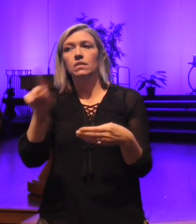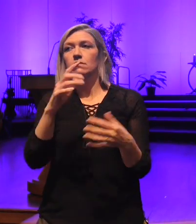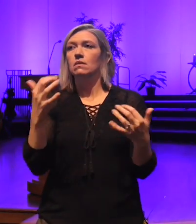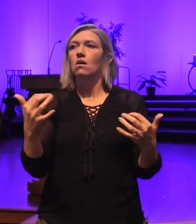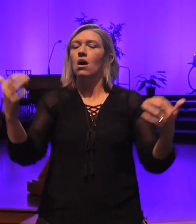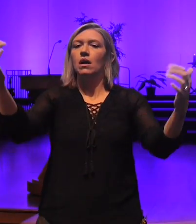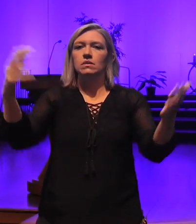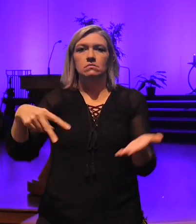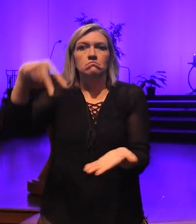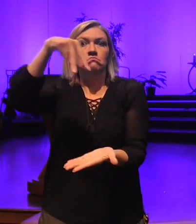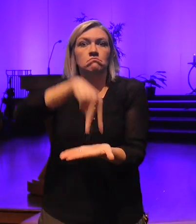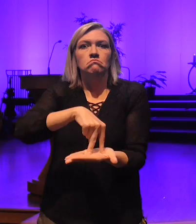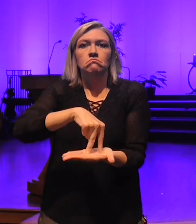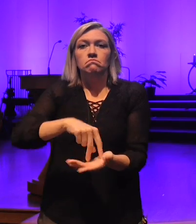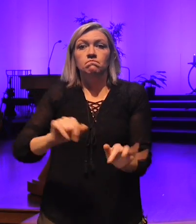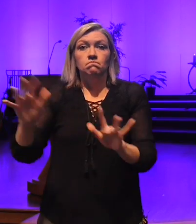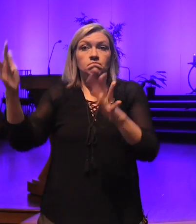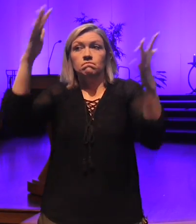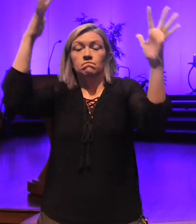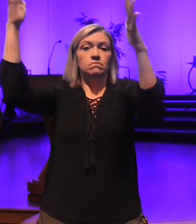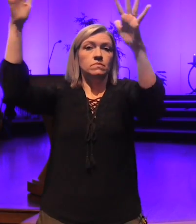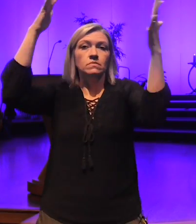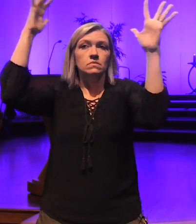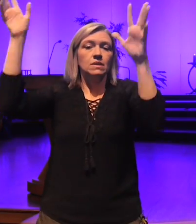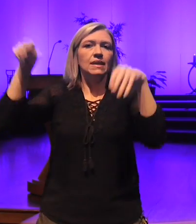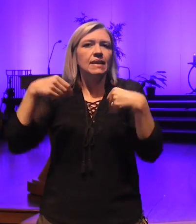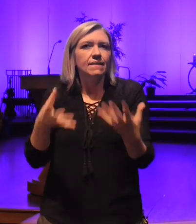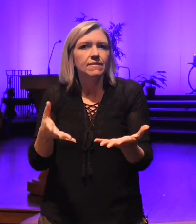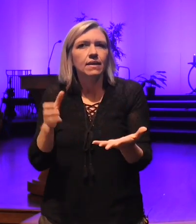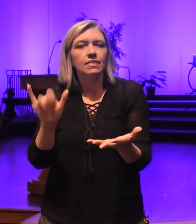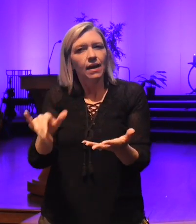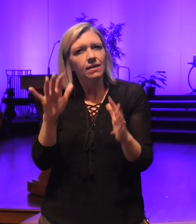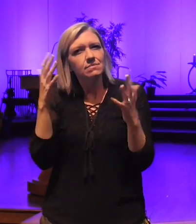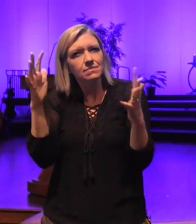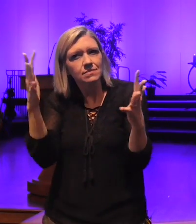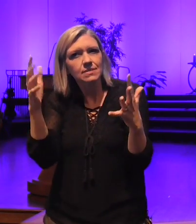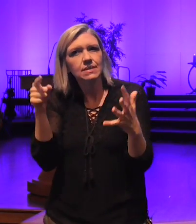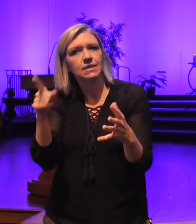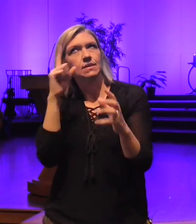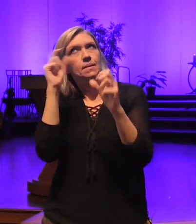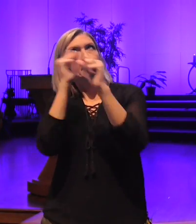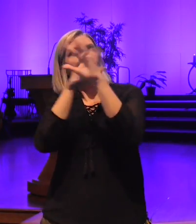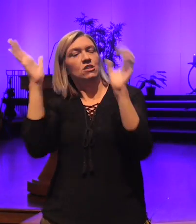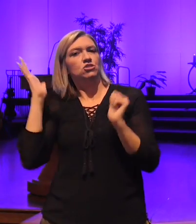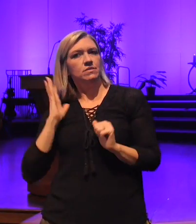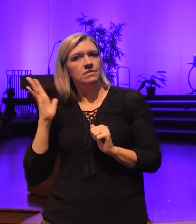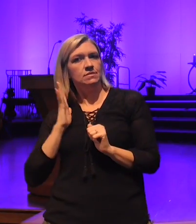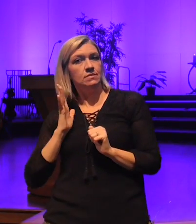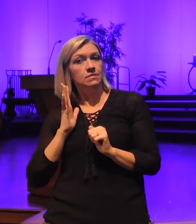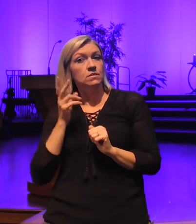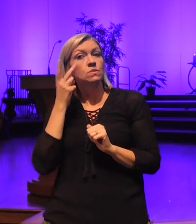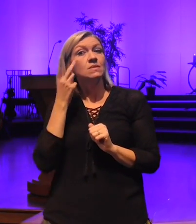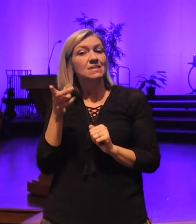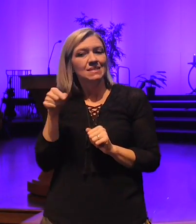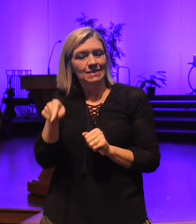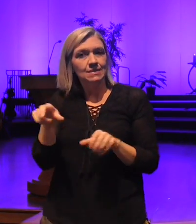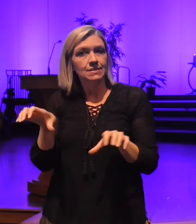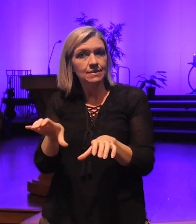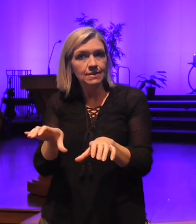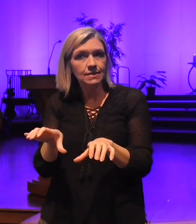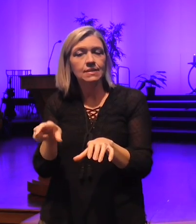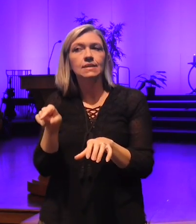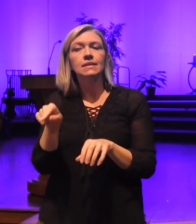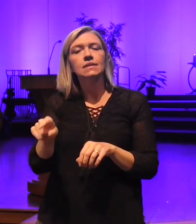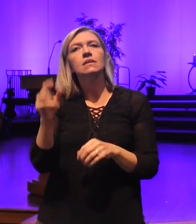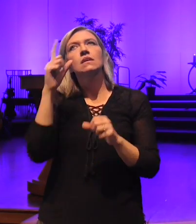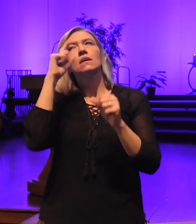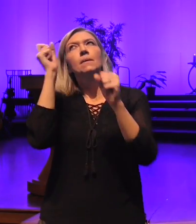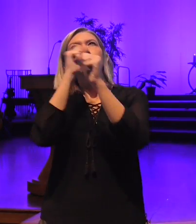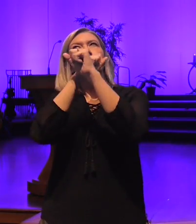la misma ovación de pie que él se había imaginado. Mira, lo que hizo fue imaginar un futuro en